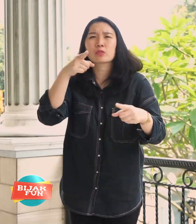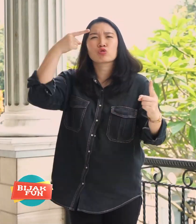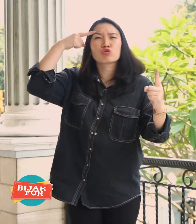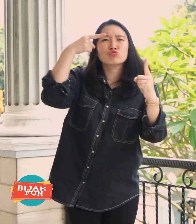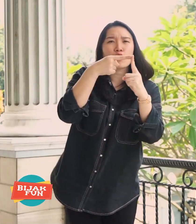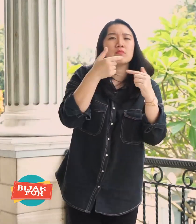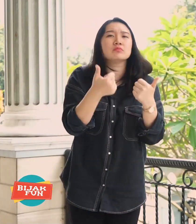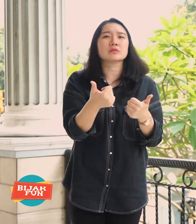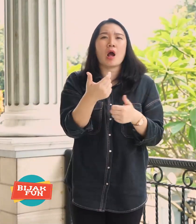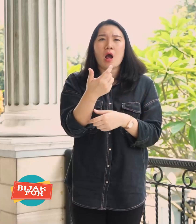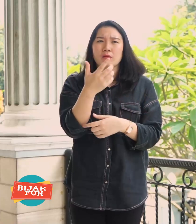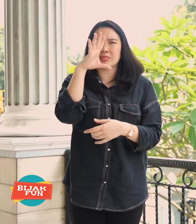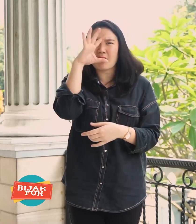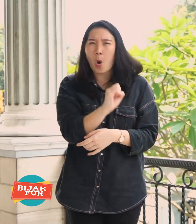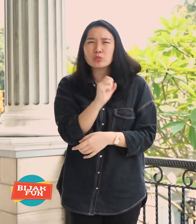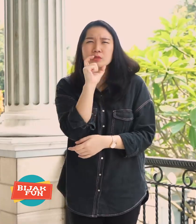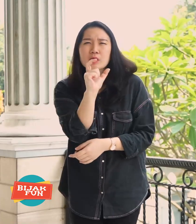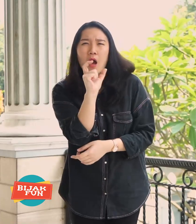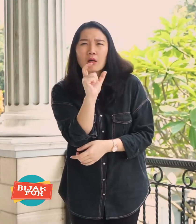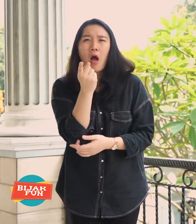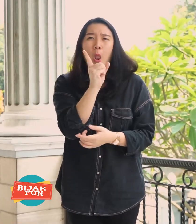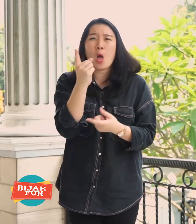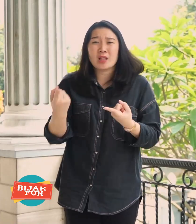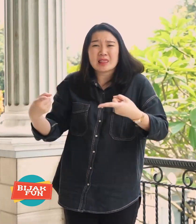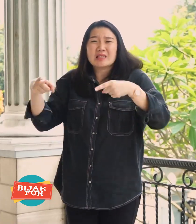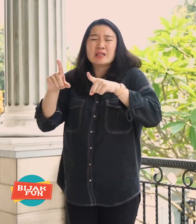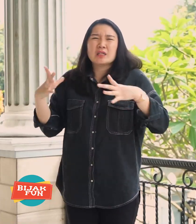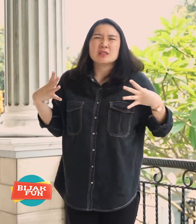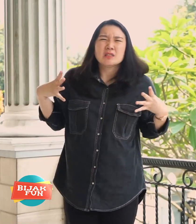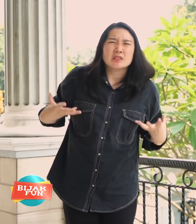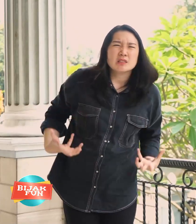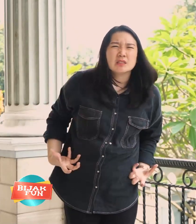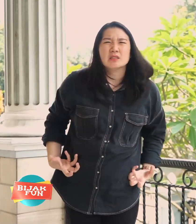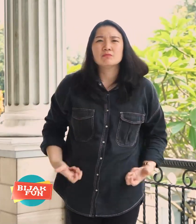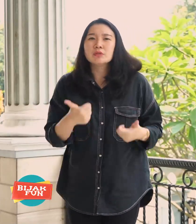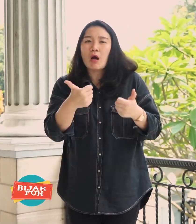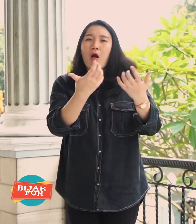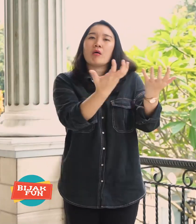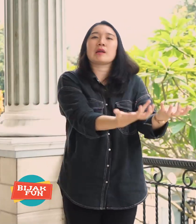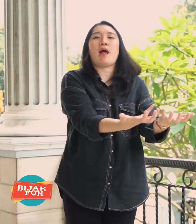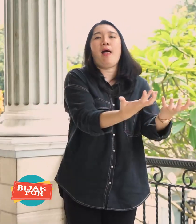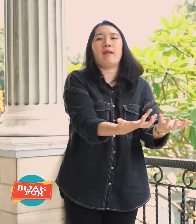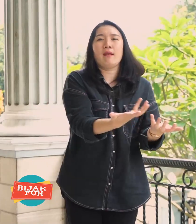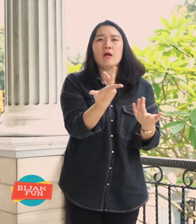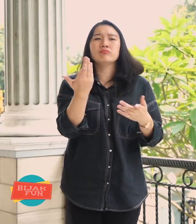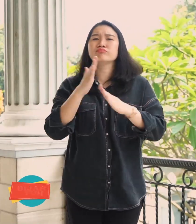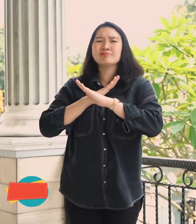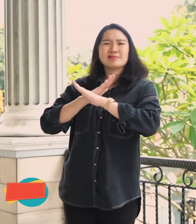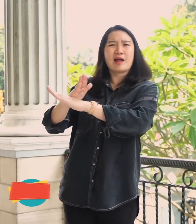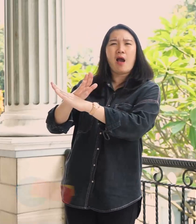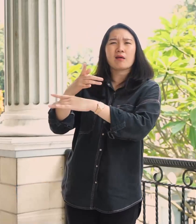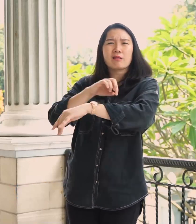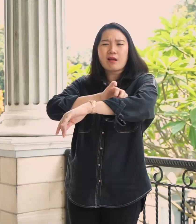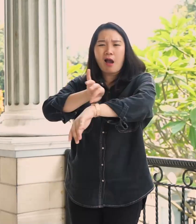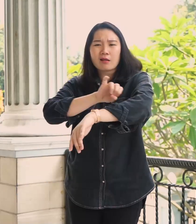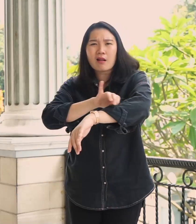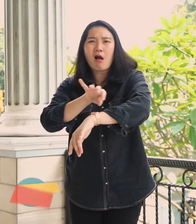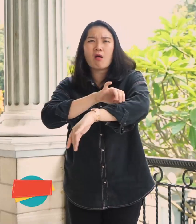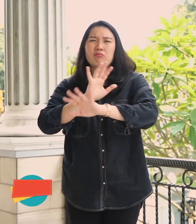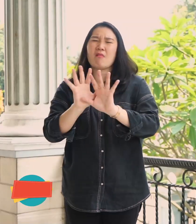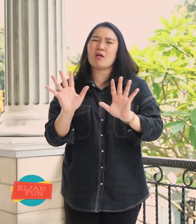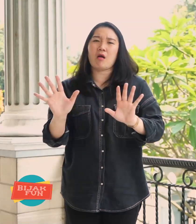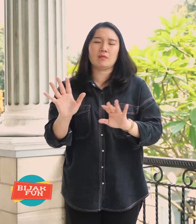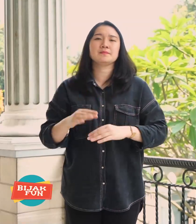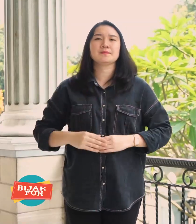wajib tahu cara jika terjadi cedera bisa diantisipasi hingga ringan, mencegah pendarahan.